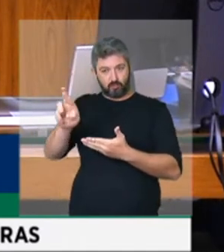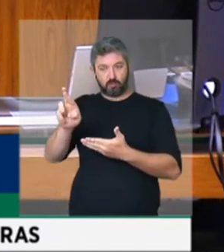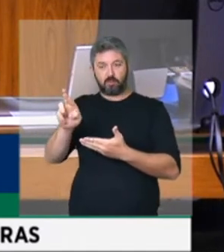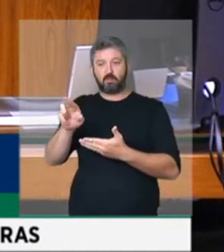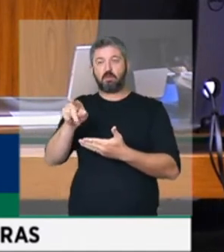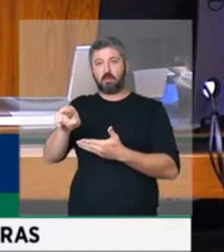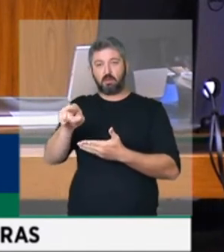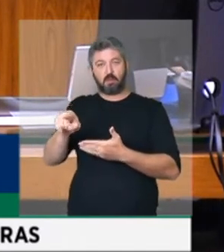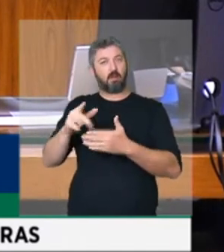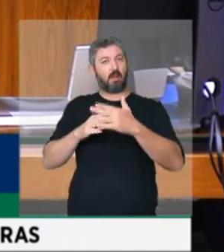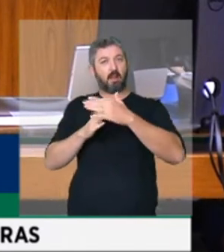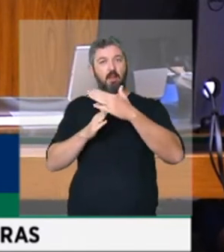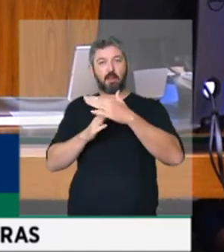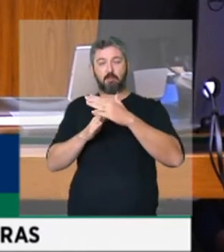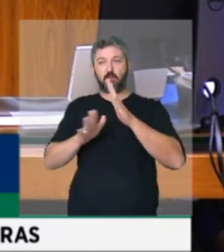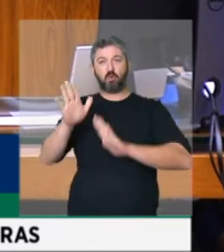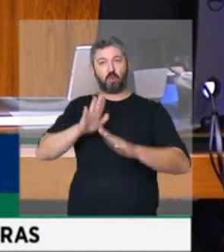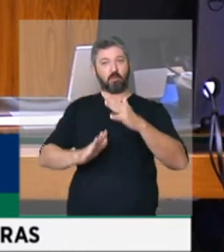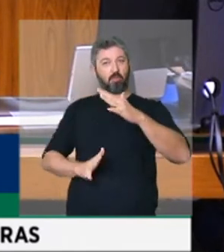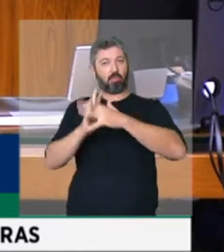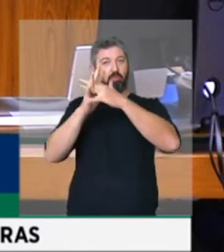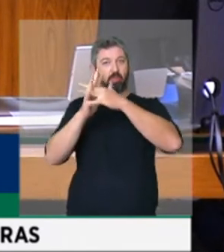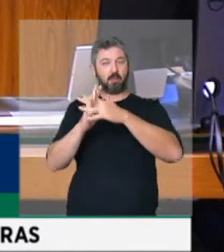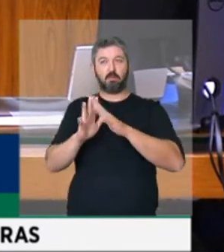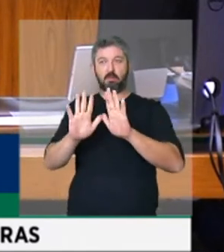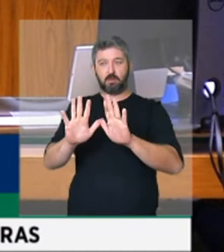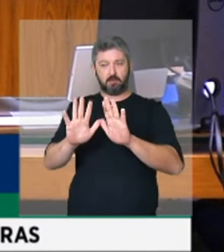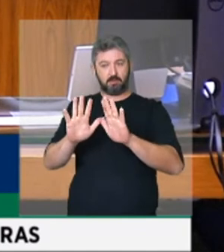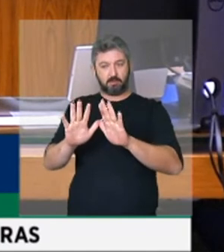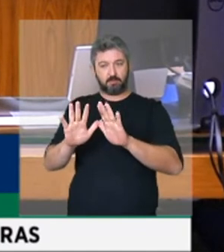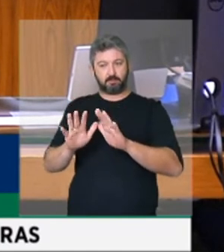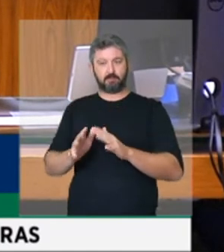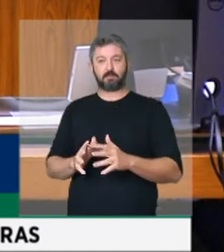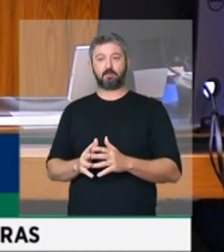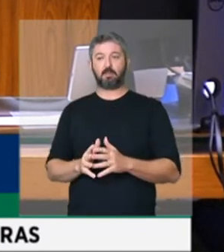PARTE RESPONSÁVEL, EU OUVI A QUESTÃO DE ORDEM DE VOSSA EXCELÊNCIA E ELA EXCEDEU OS LIMITES DA PRUDÊNCIA. ENTÃO,